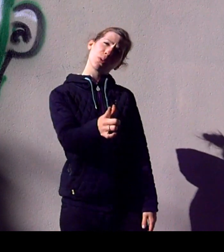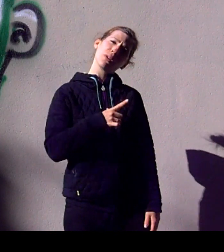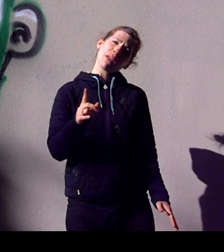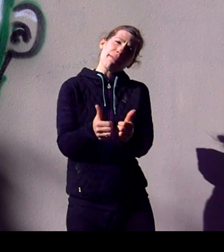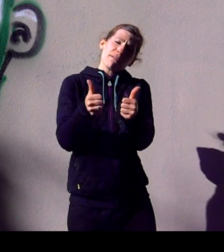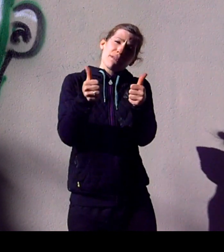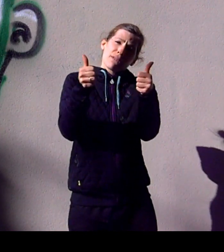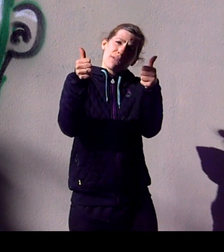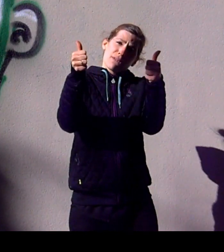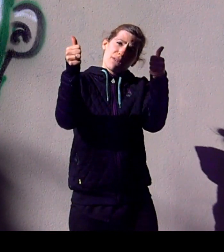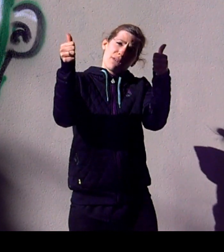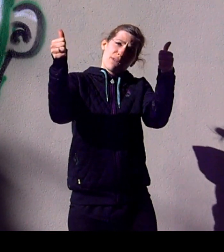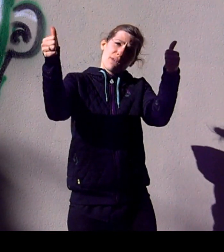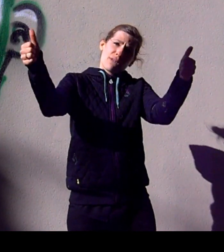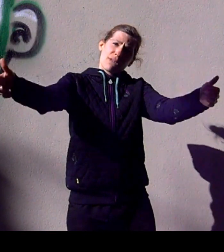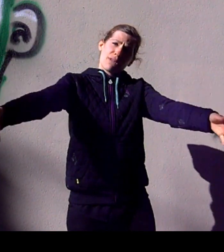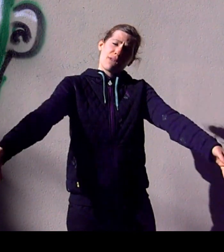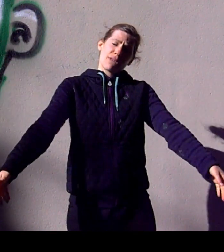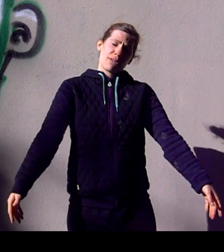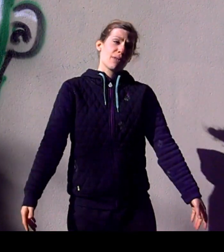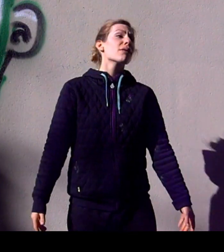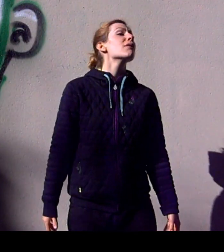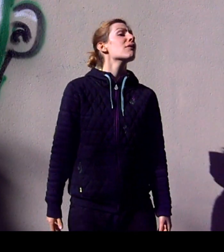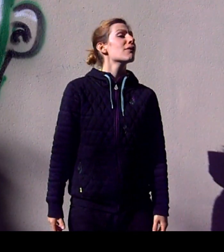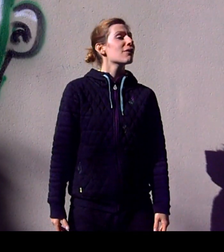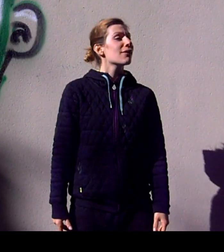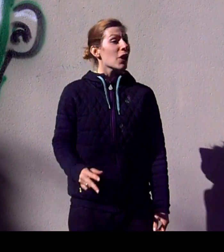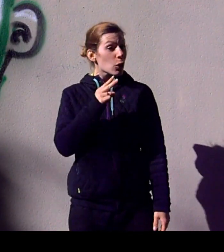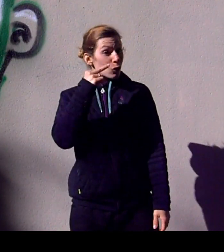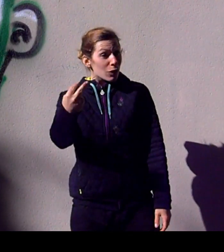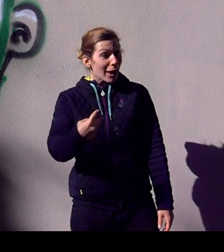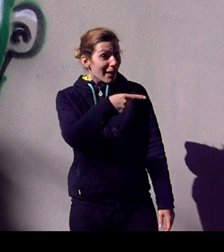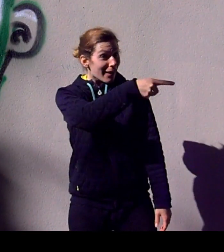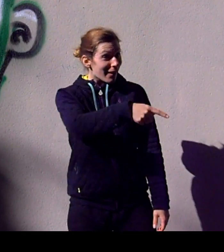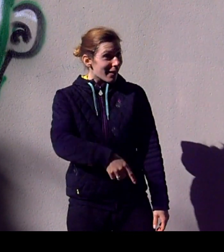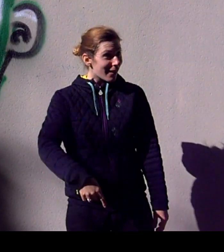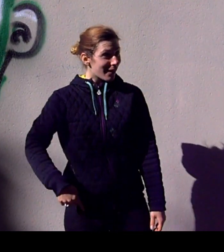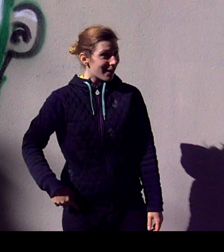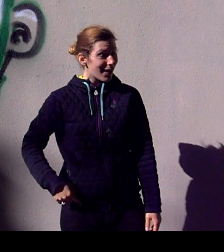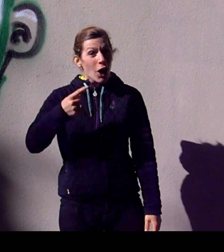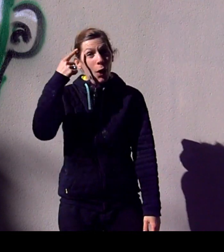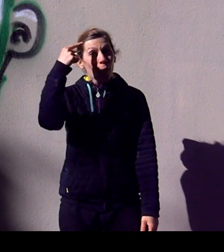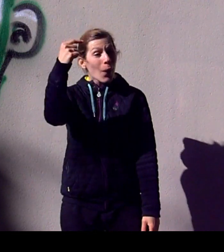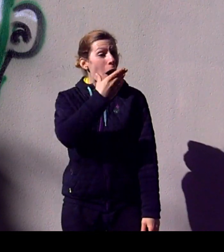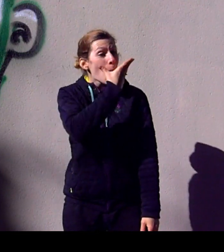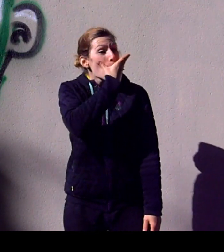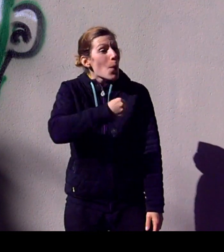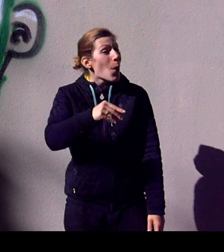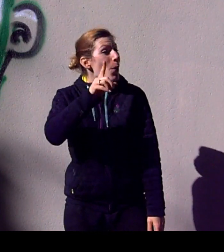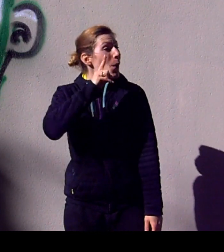Nous étions formidables Ho! tu t'es regardé..?...Tu t'crois beau,